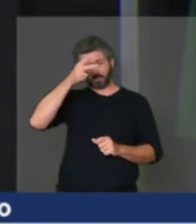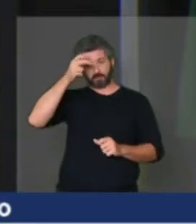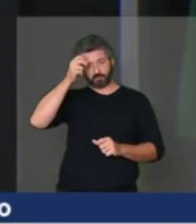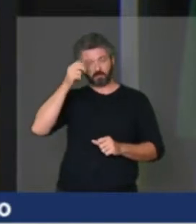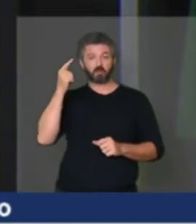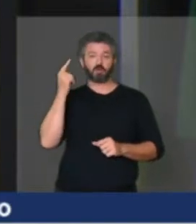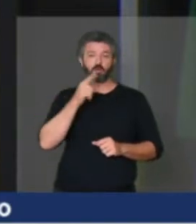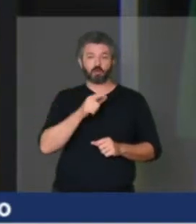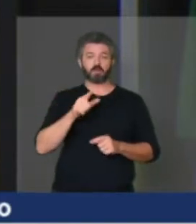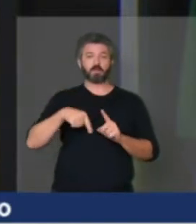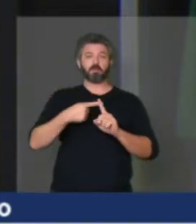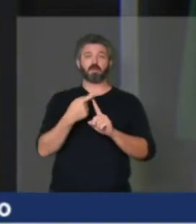DISCURSO DE MENOS BRASIL, MENOS BRASÍLIA E MAIS BRASIL.